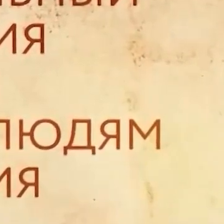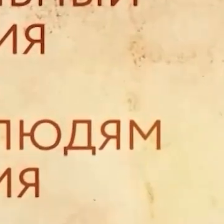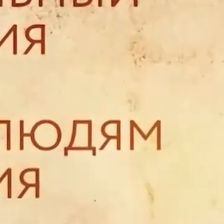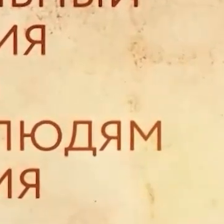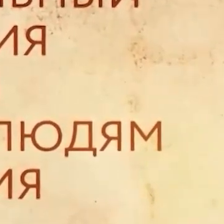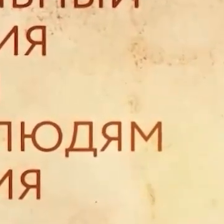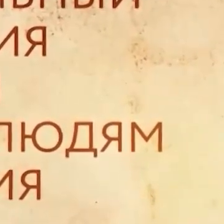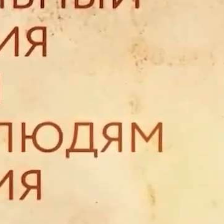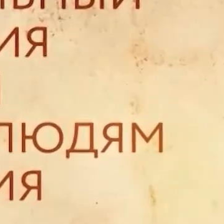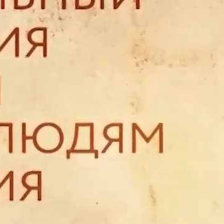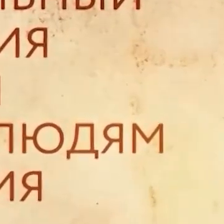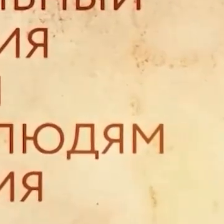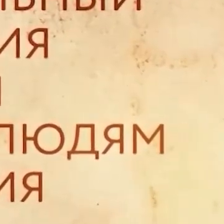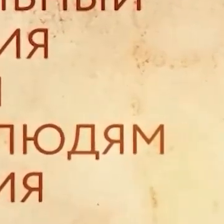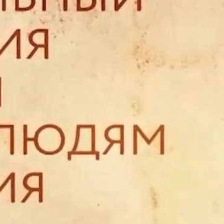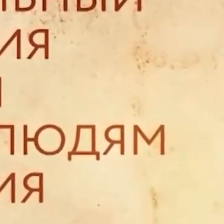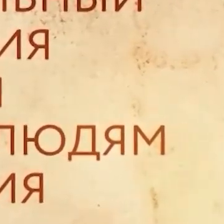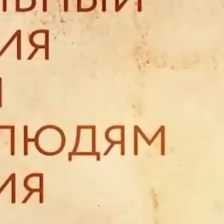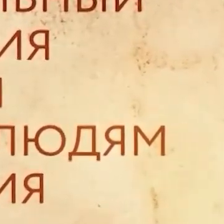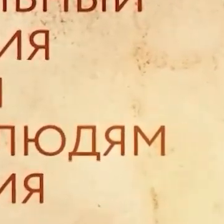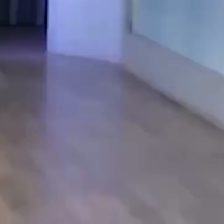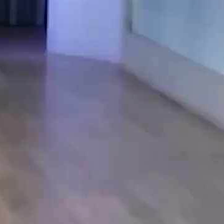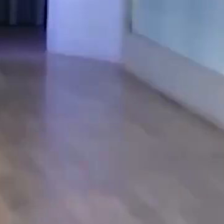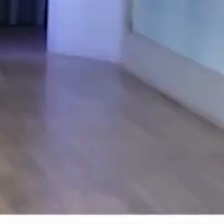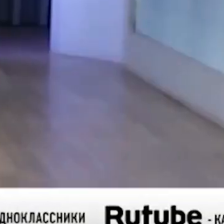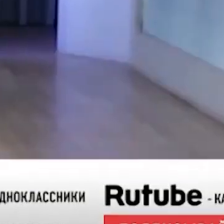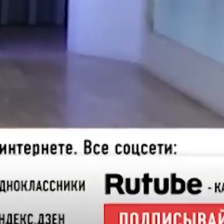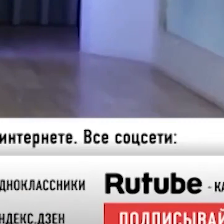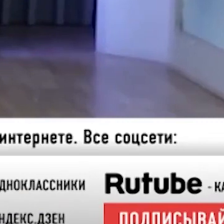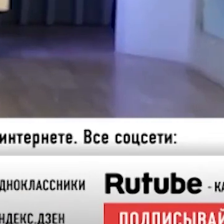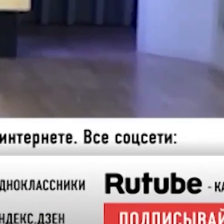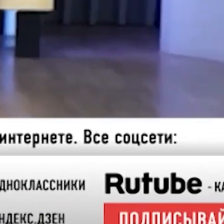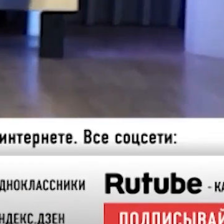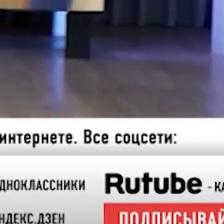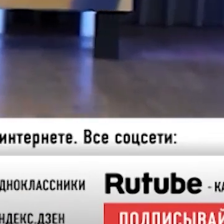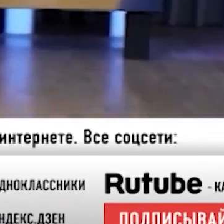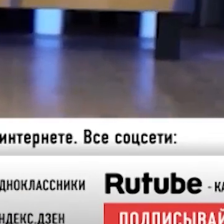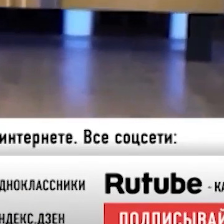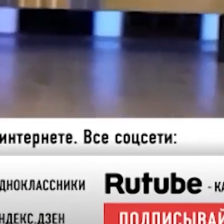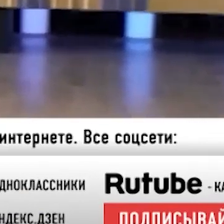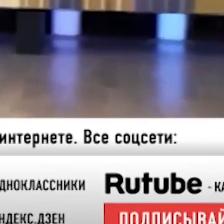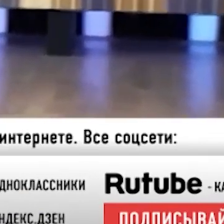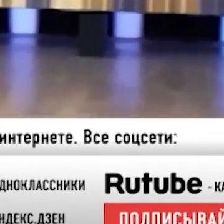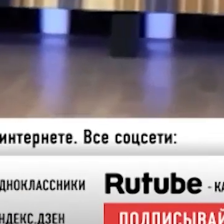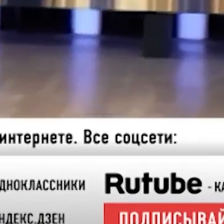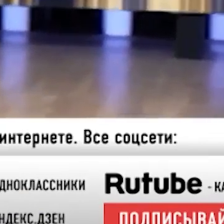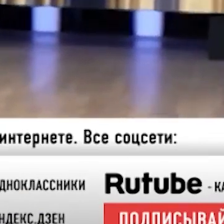людям свои поучения и советы это итоговая программа главное событие недели о которых